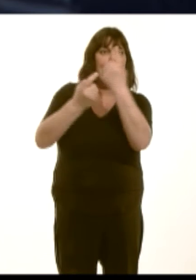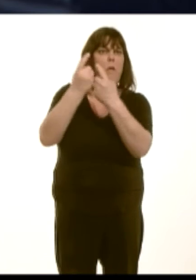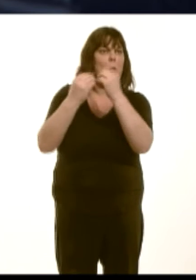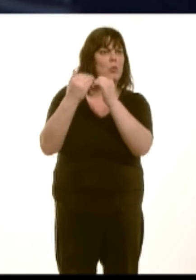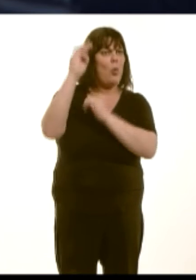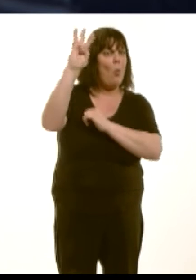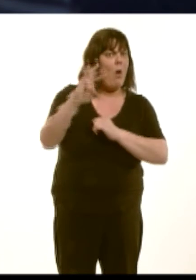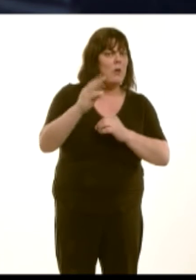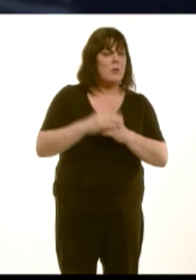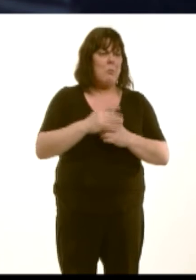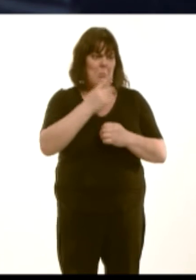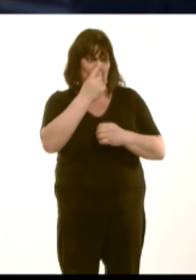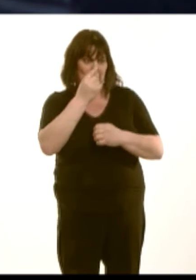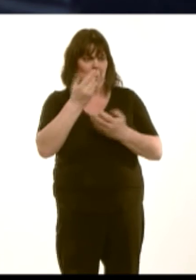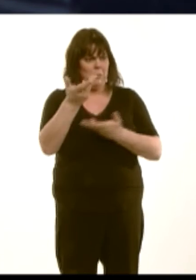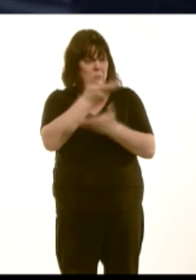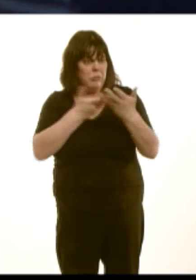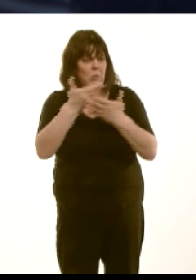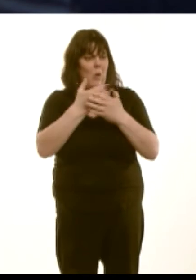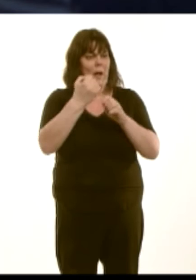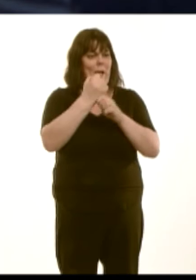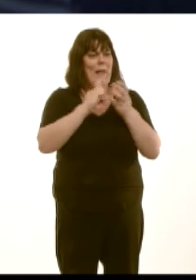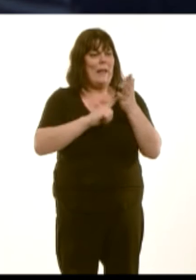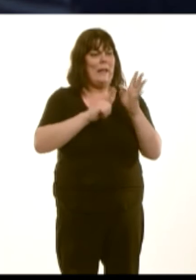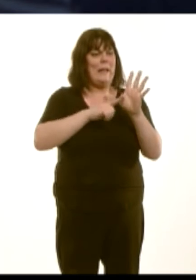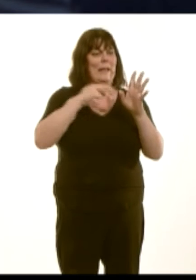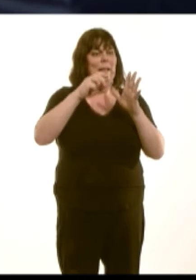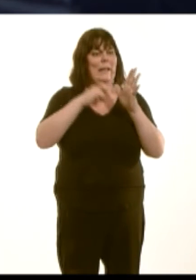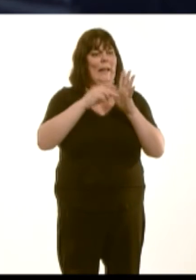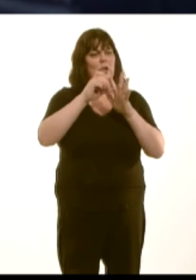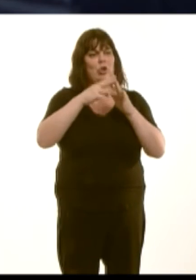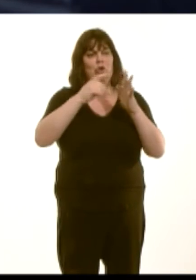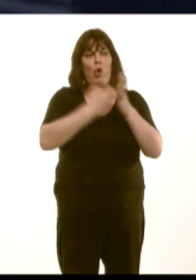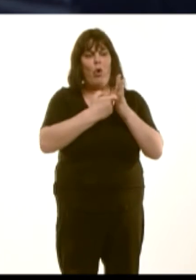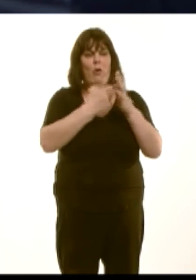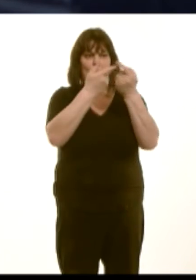Glyndwr aír clwb pÍl-droed i weld a oes yna fodd inni edrych ar y maes yna fel esiampl yn y pen draw.